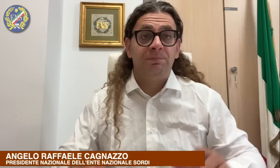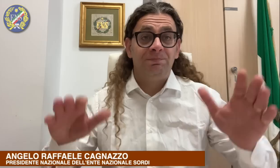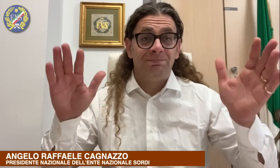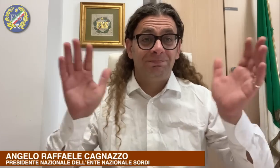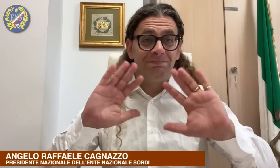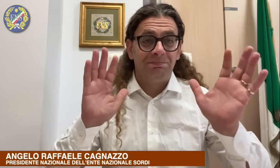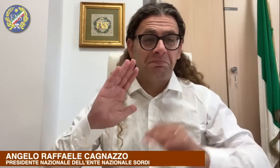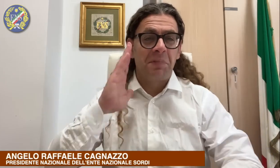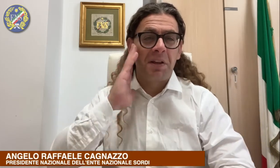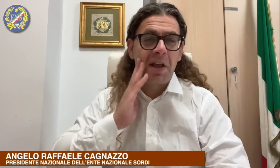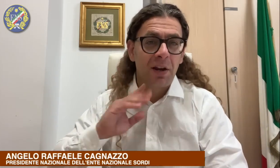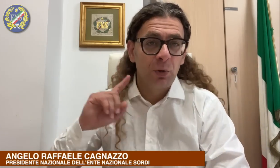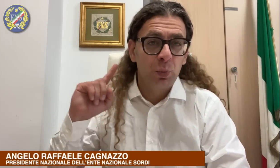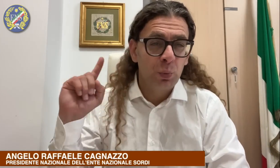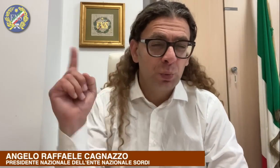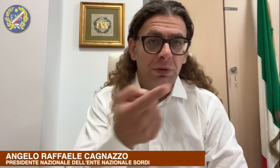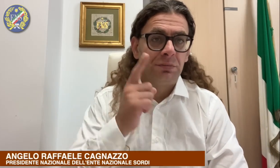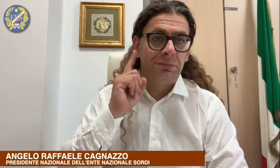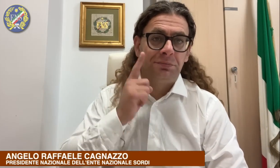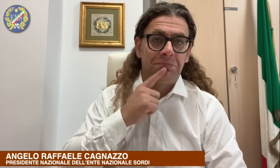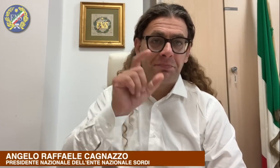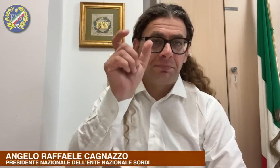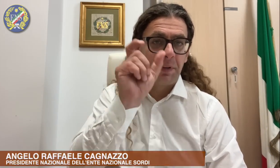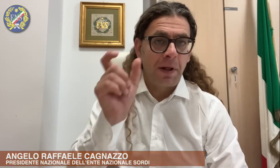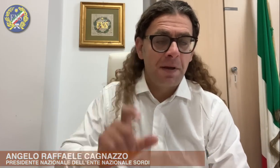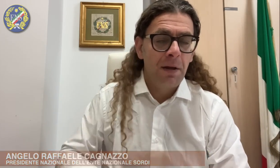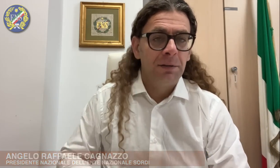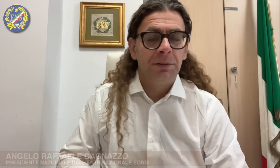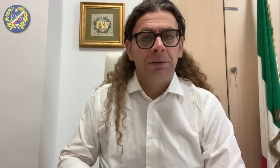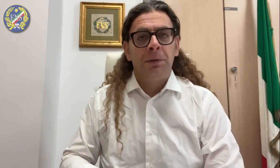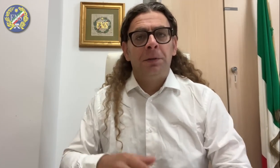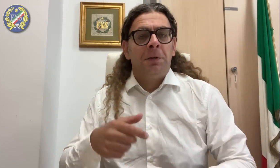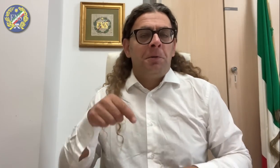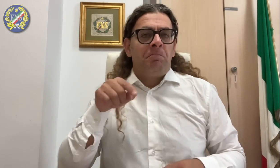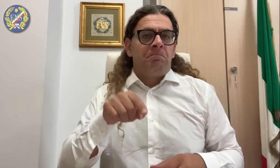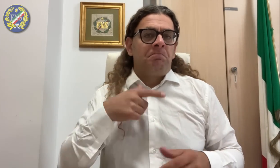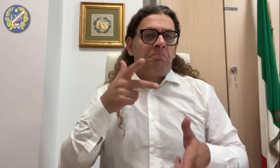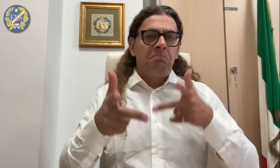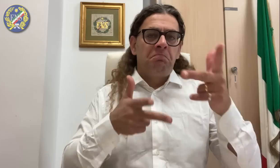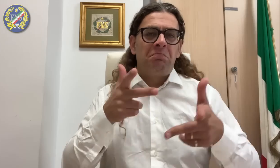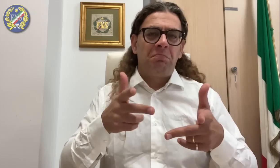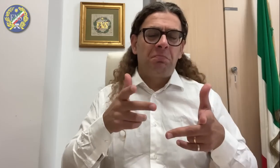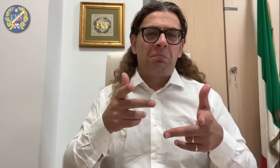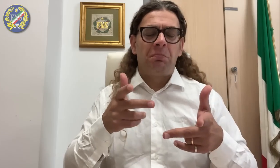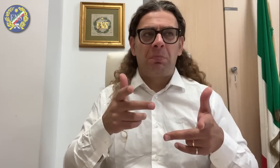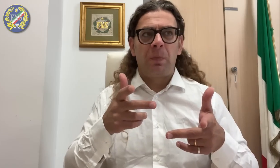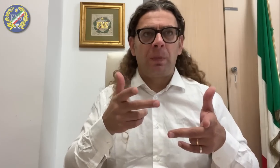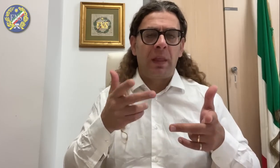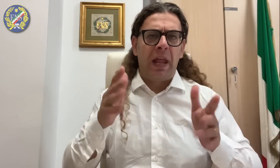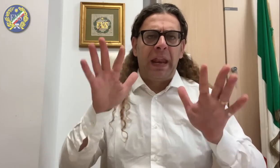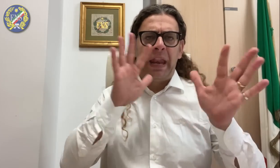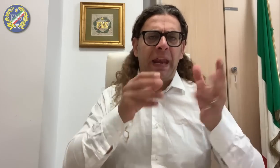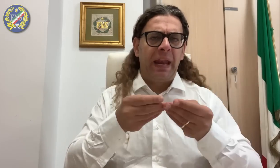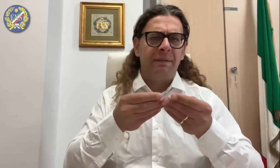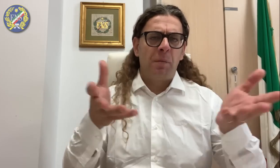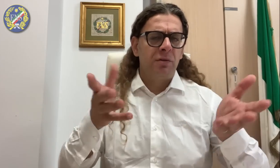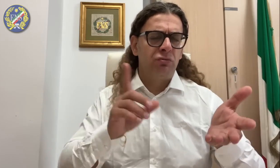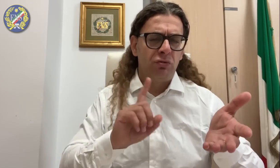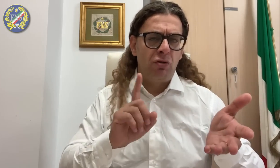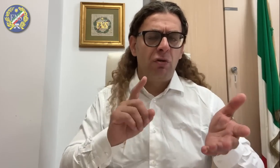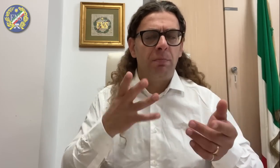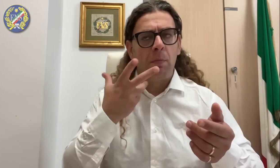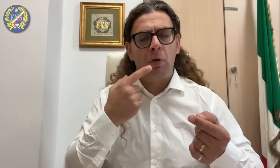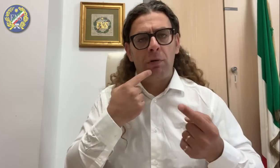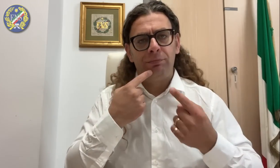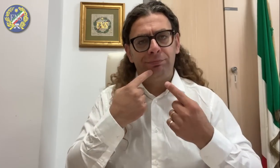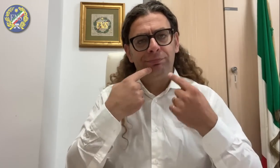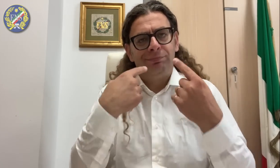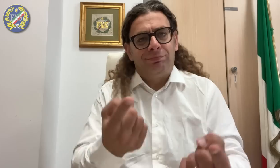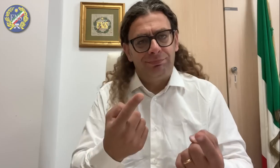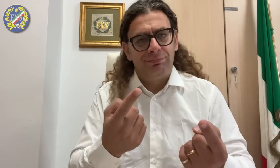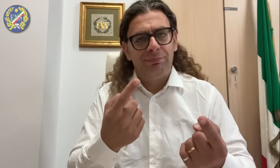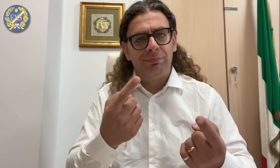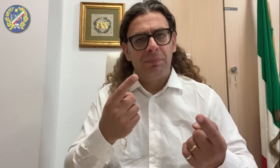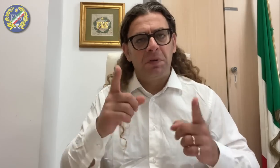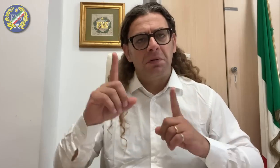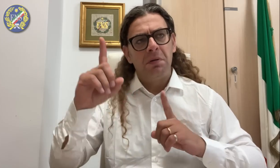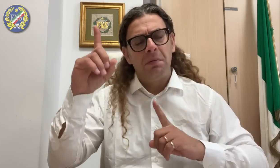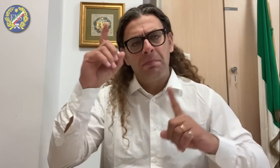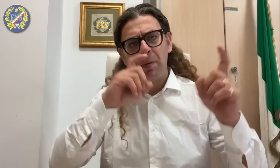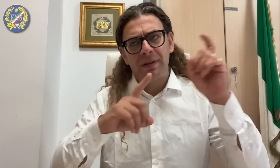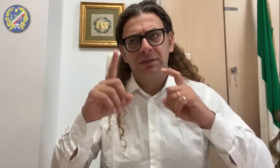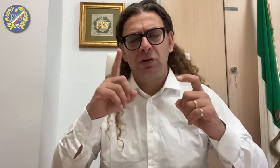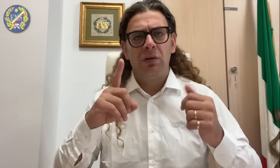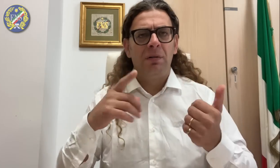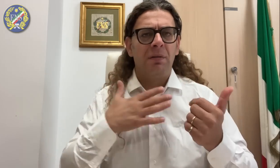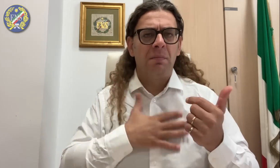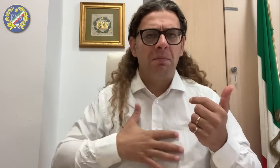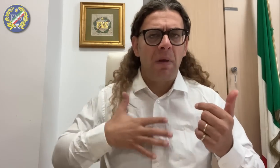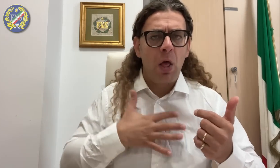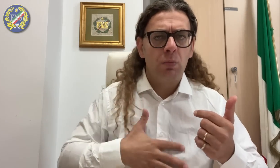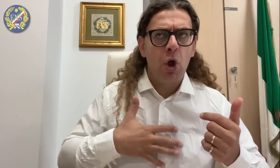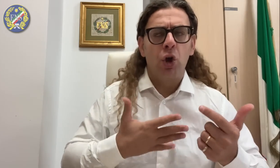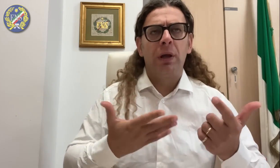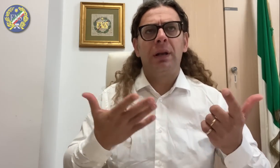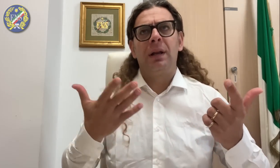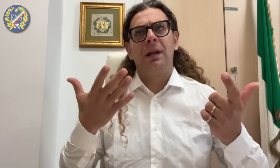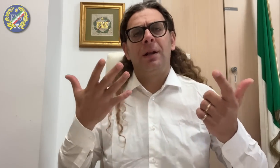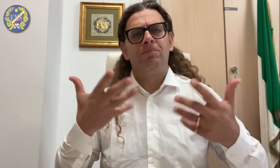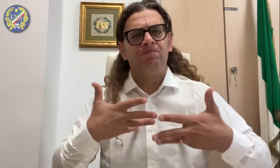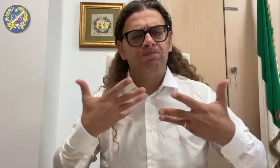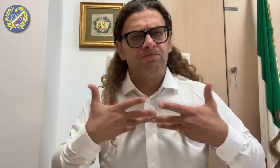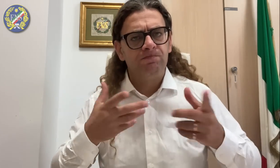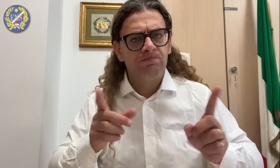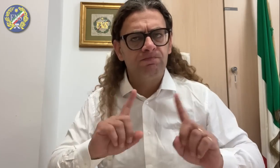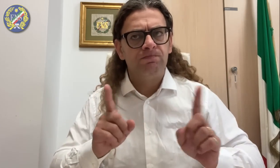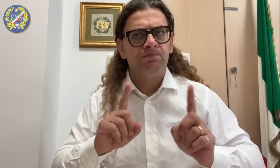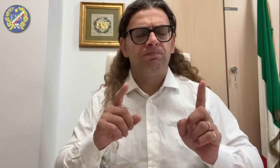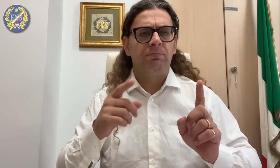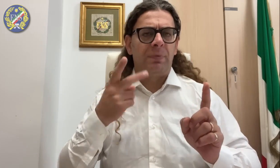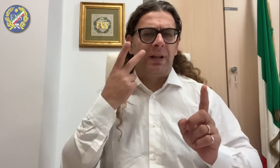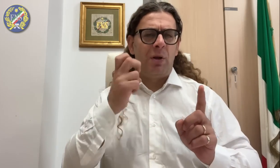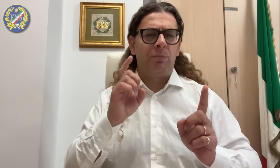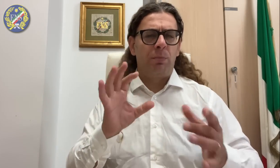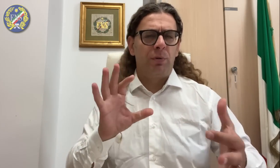Cari tutti sordi italiani, questo non sarà un video informativo, ma desidero condividere con voi le preoccupazioni, il malumore, il rammarico per l’uso